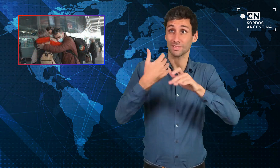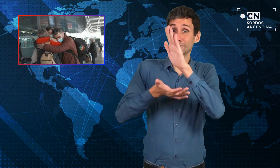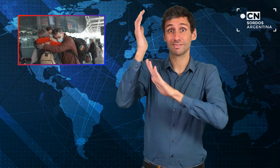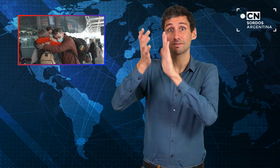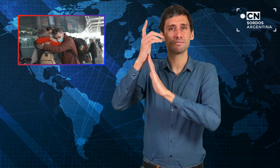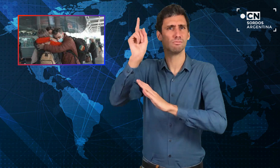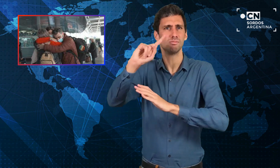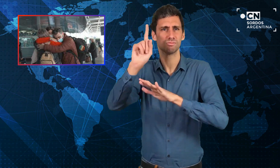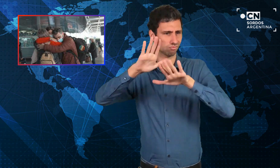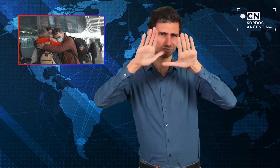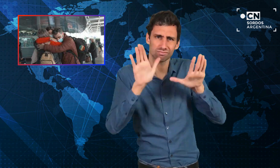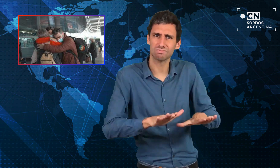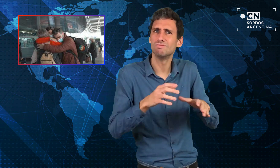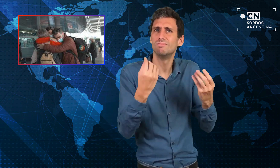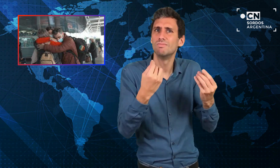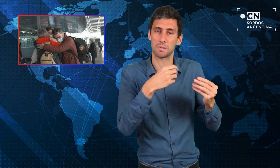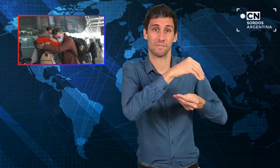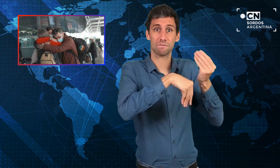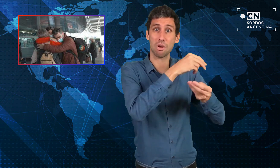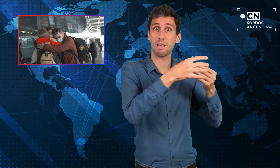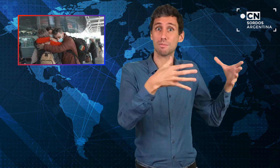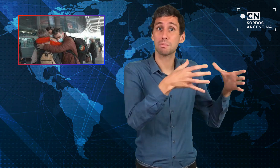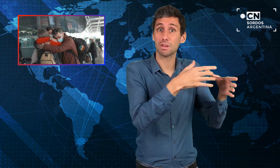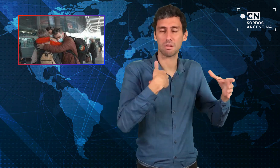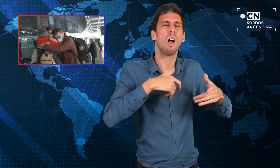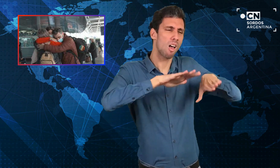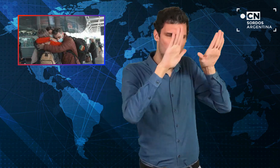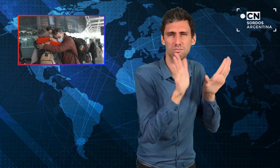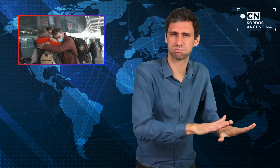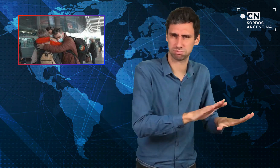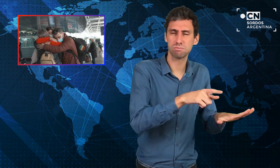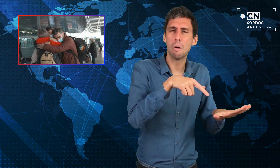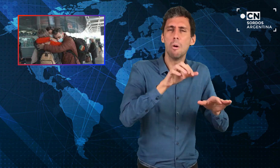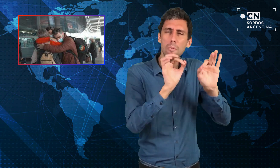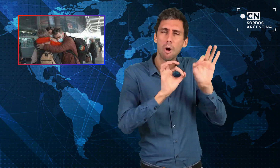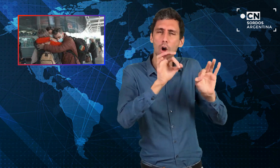Y es alarmante que más de la mitad de los argentinos esté dispuesta a emigrar.